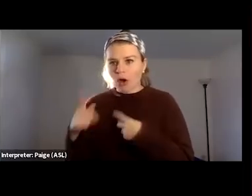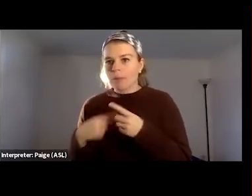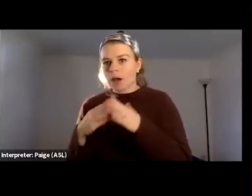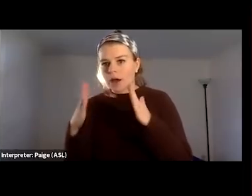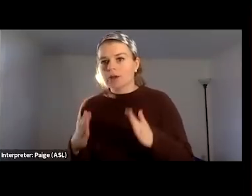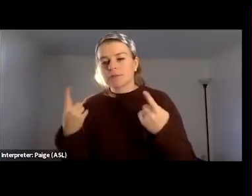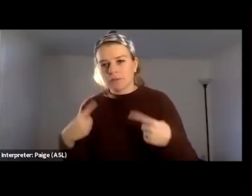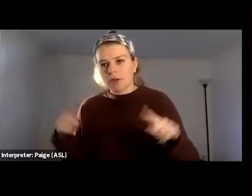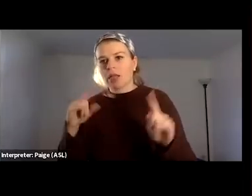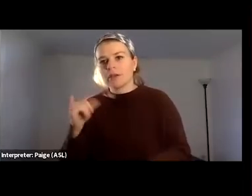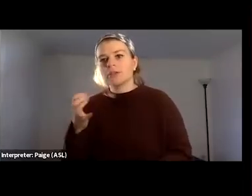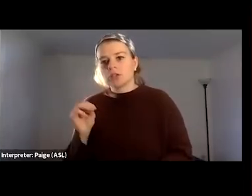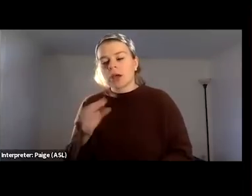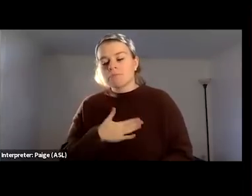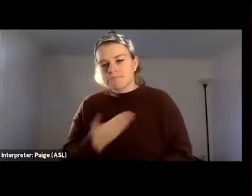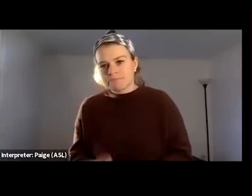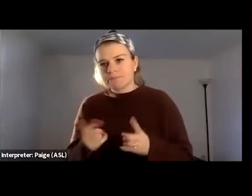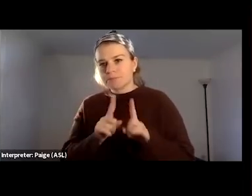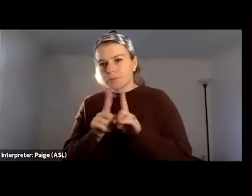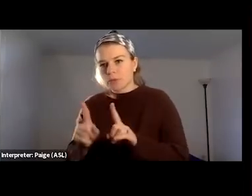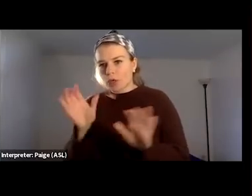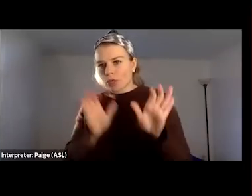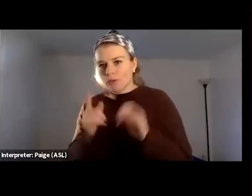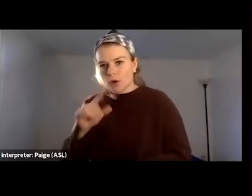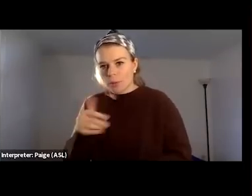Jim fue a buscar un apartamento con Ron, encontró un lugar y se mudó.